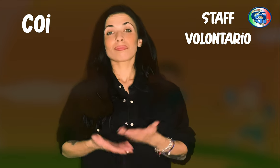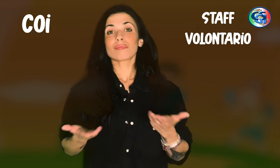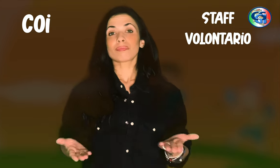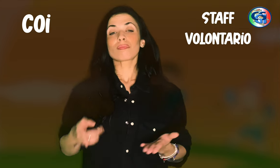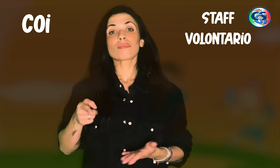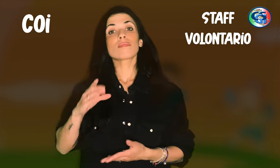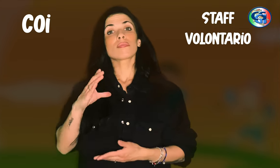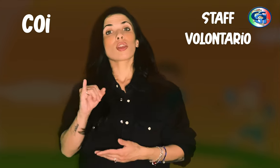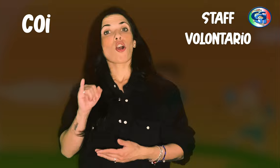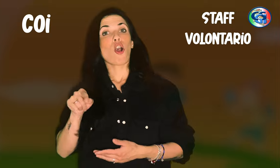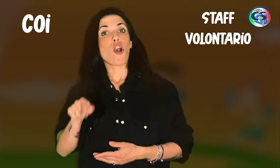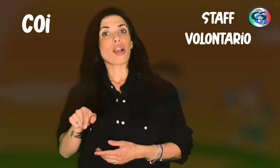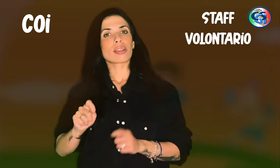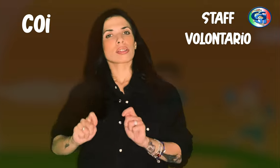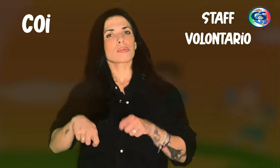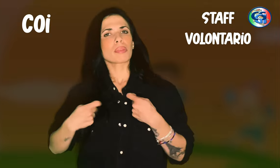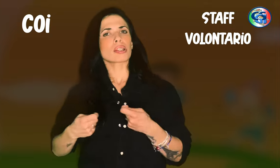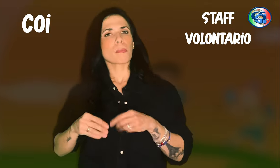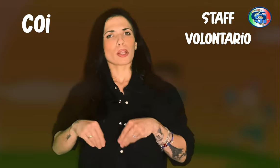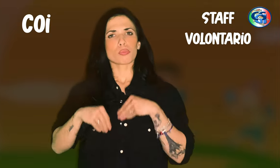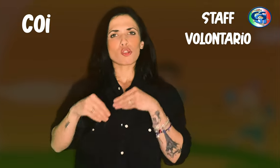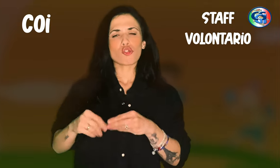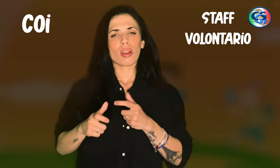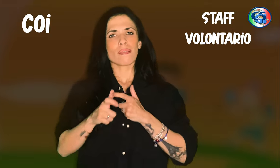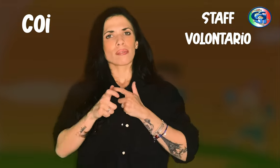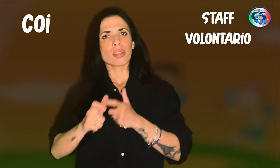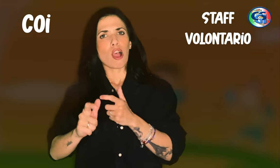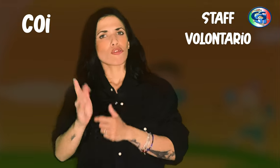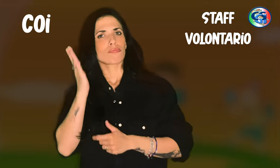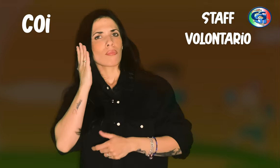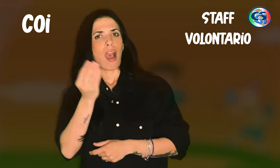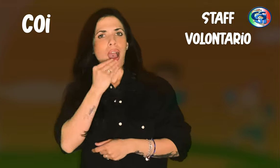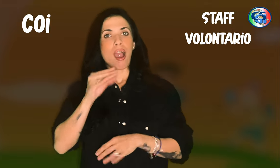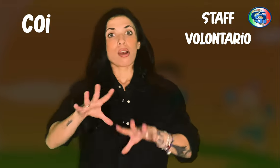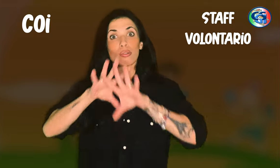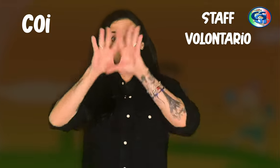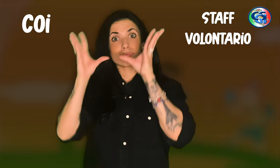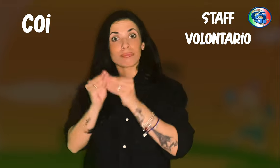Per i membri del COI le spese di viaggio, partecipazione, vitto e alloggio